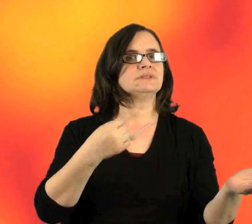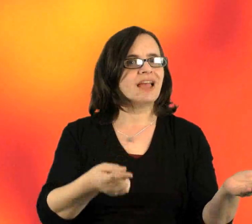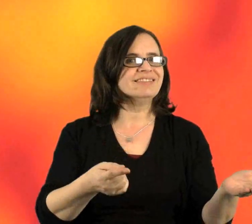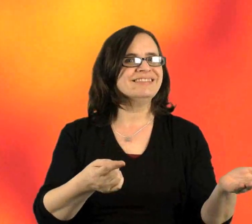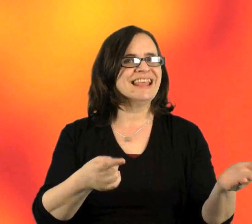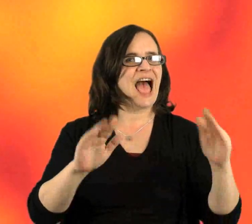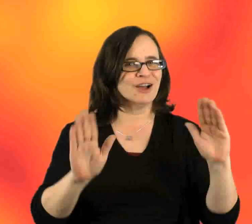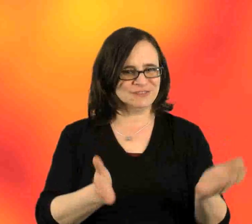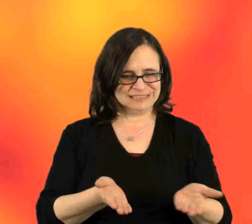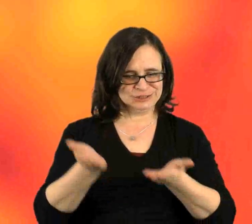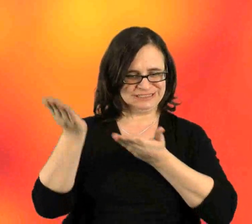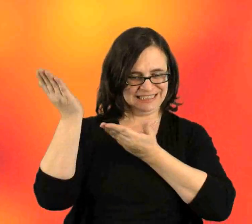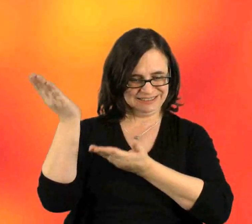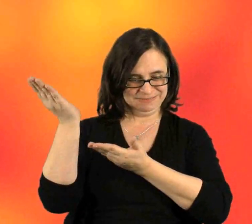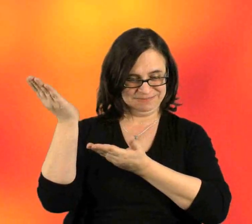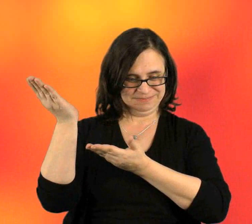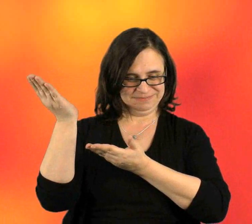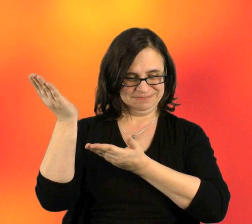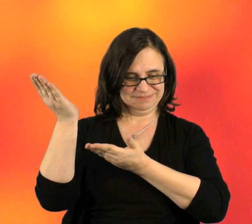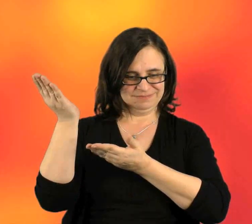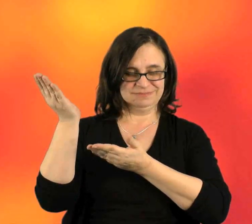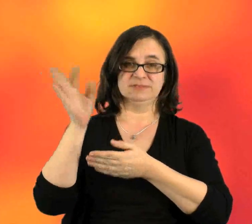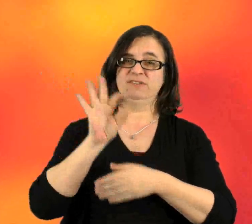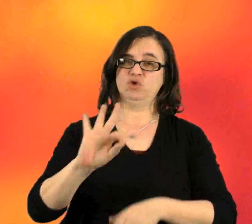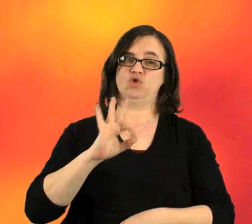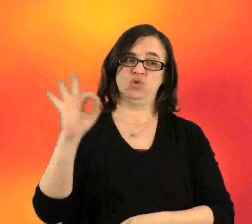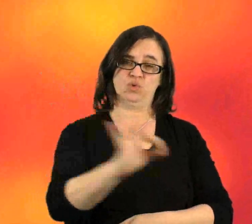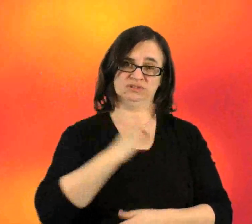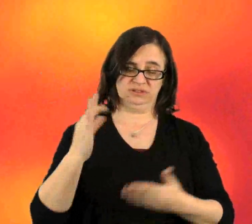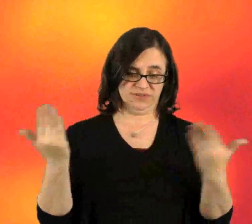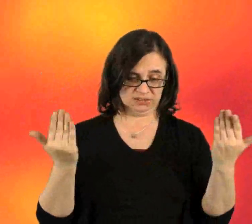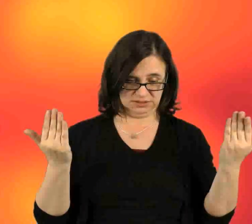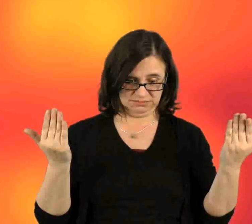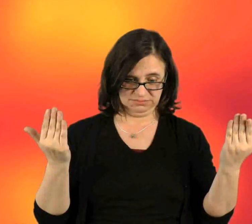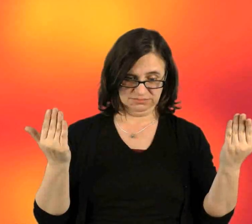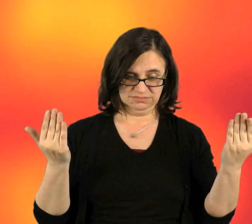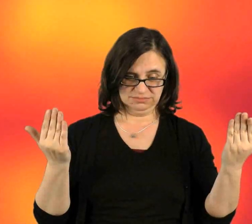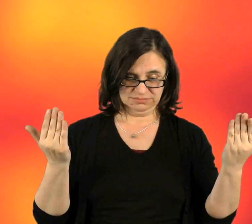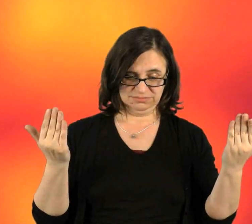Dann ist Jesus auferstanden Was bedeutet das für uns?